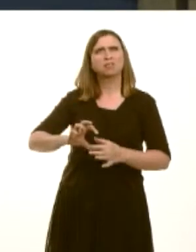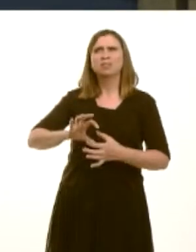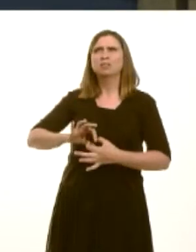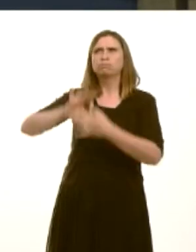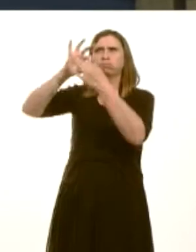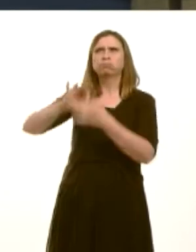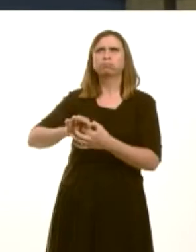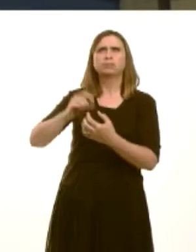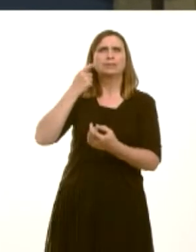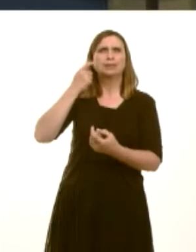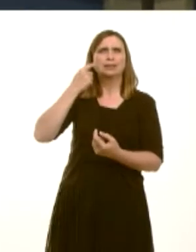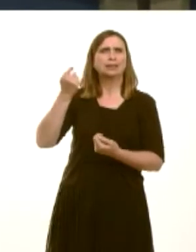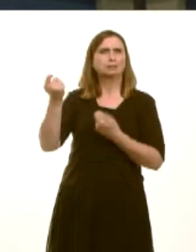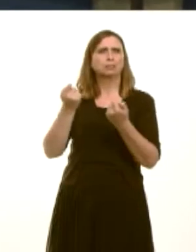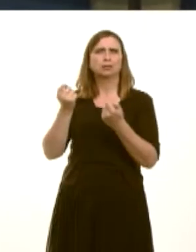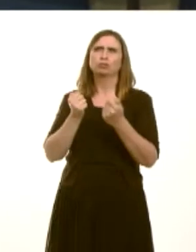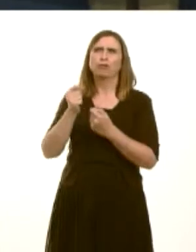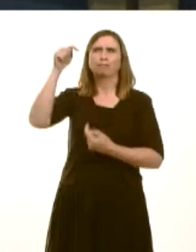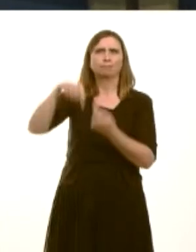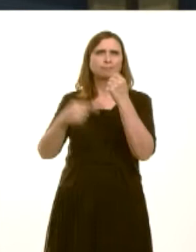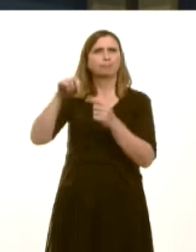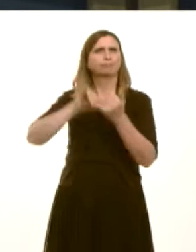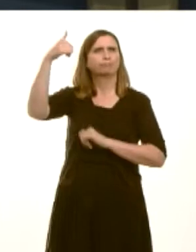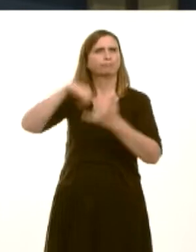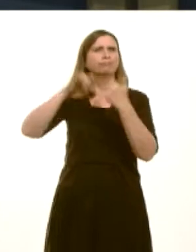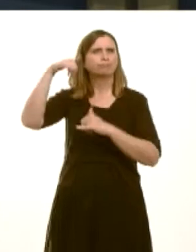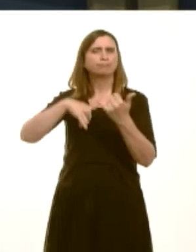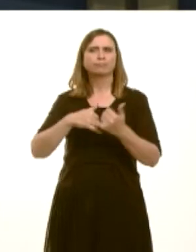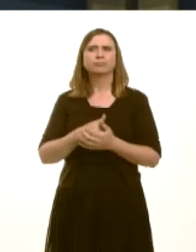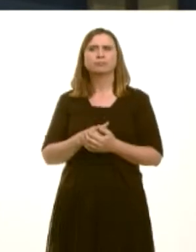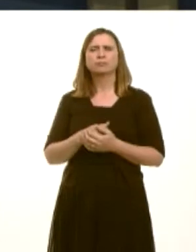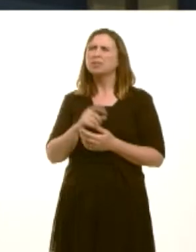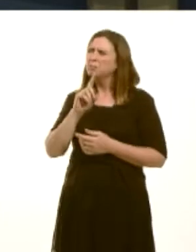amserau bws, er enghraifft, yn cyd-fynd ag amserau trÍn ac amserauír metro rych chiín